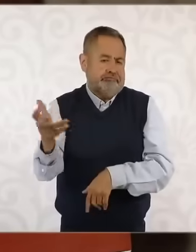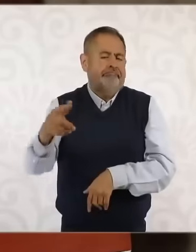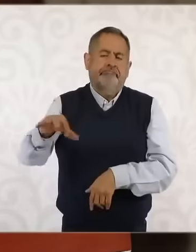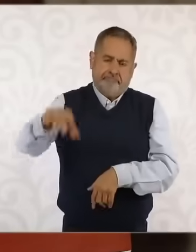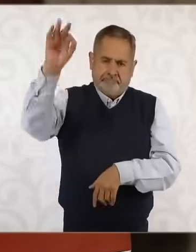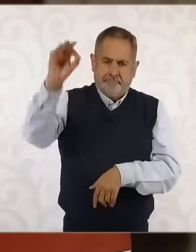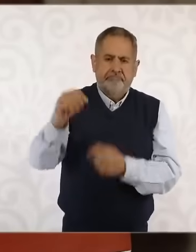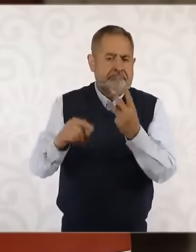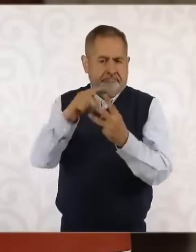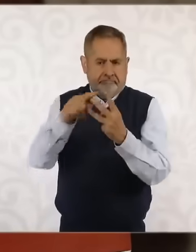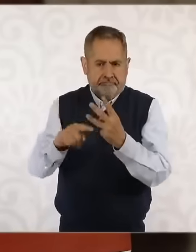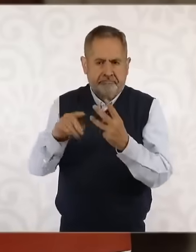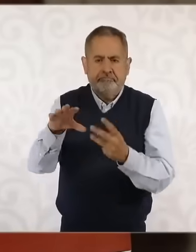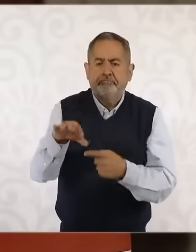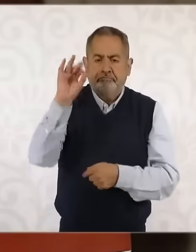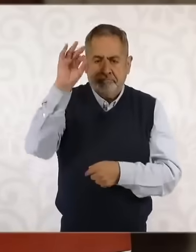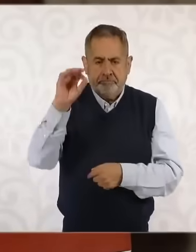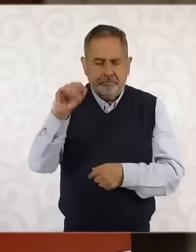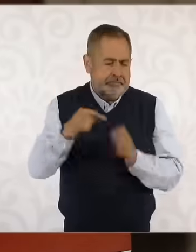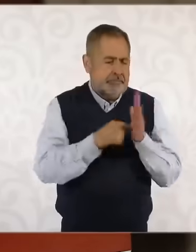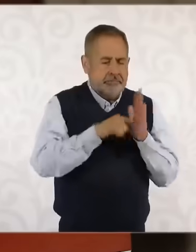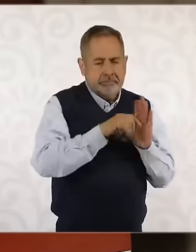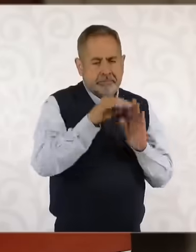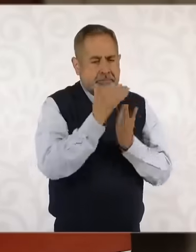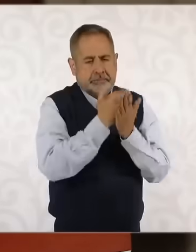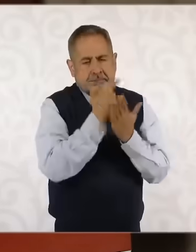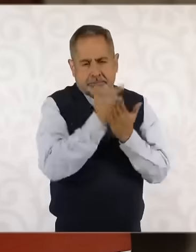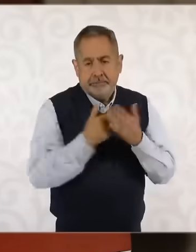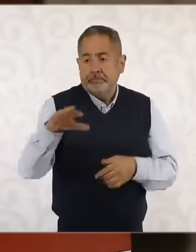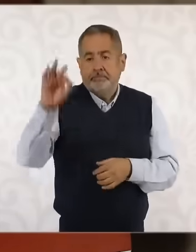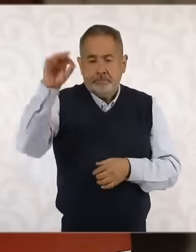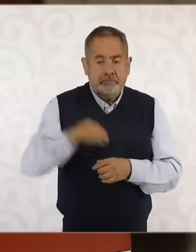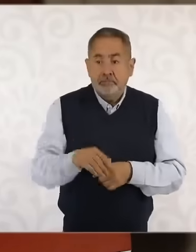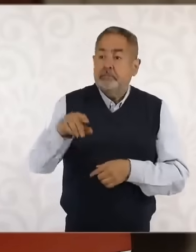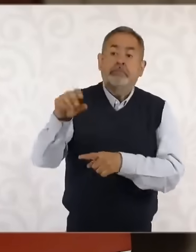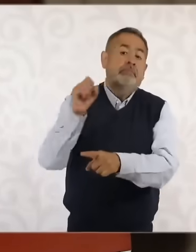candidatos de la lista que señala la fracción uno. Si el Senado no hace la designación en